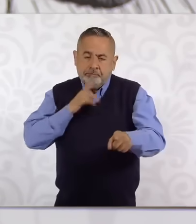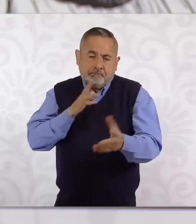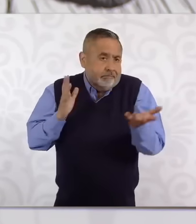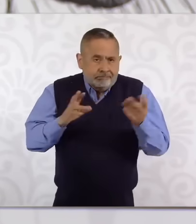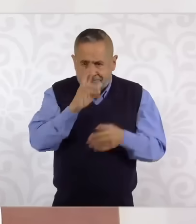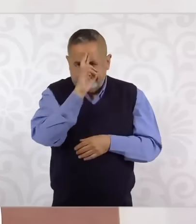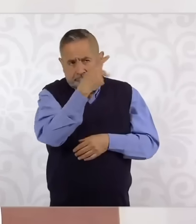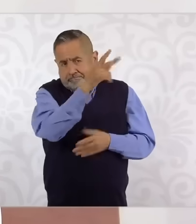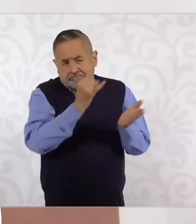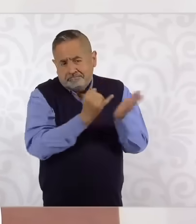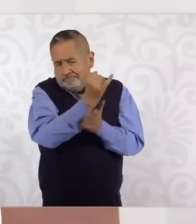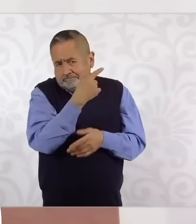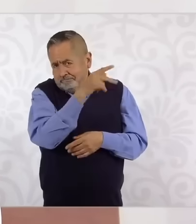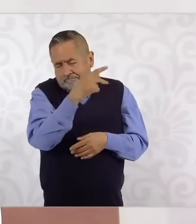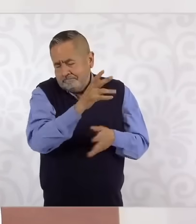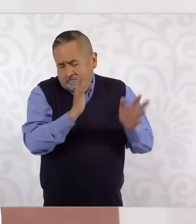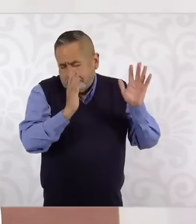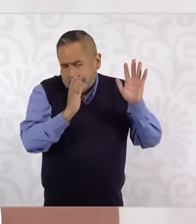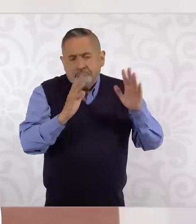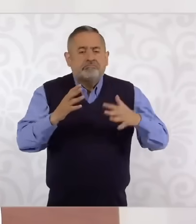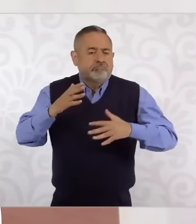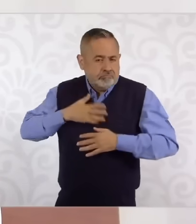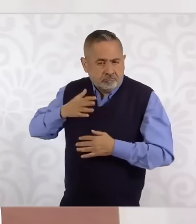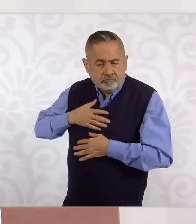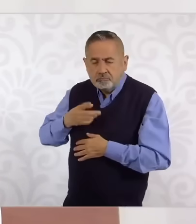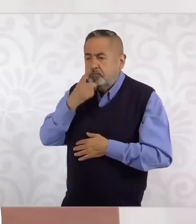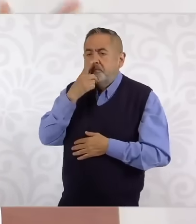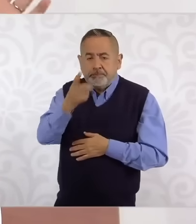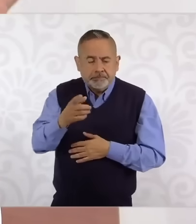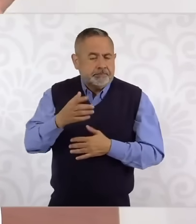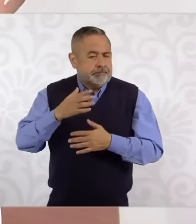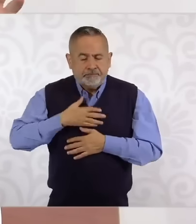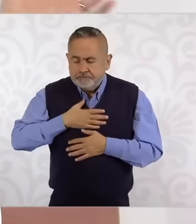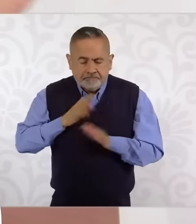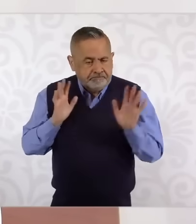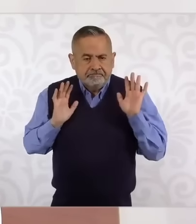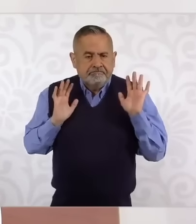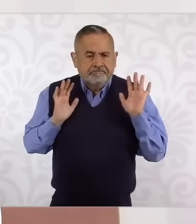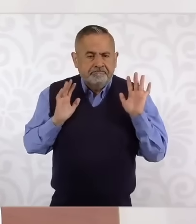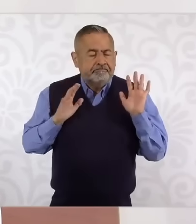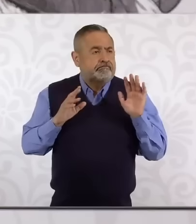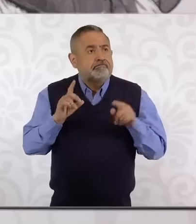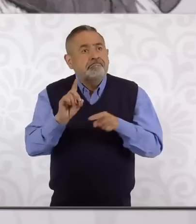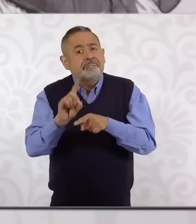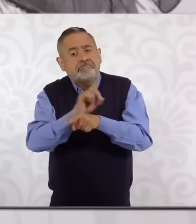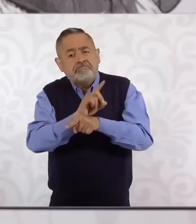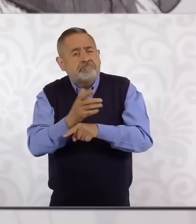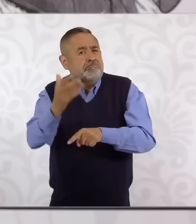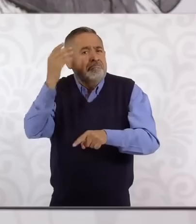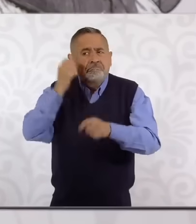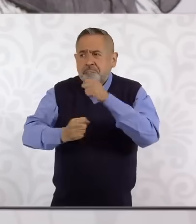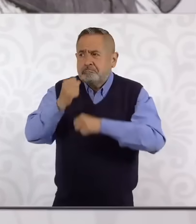lo que he comentado pues es que nosotros tenemos un entendimiento desde antes con Estados Unidos,